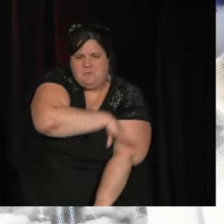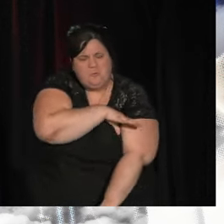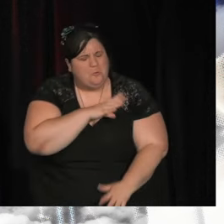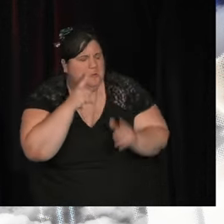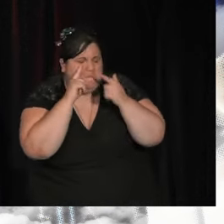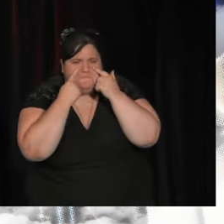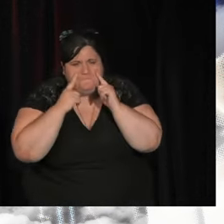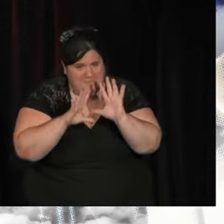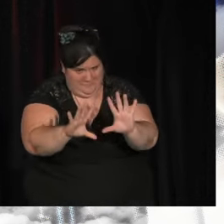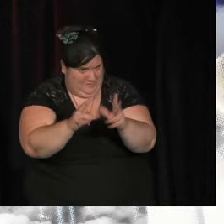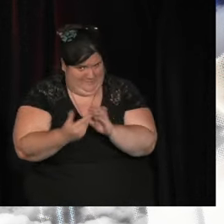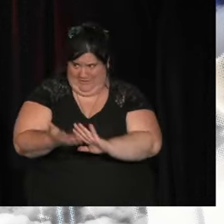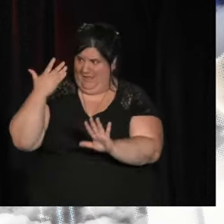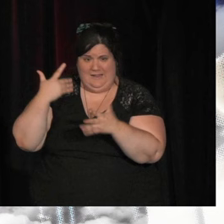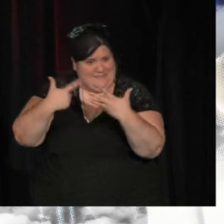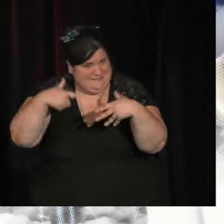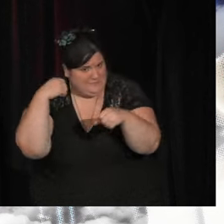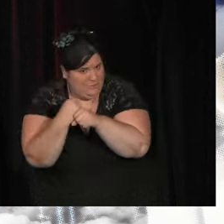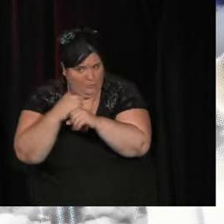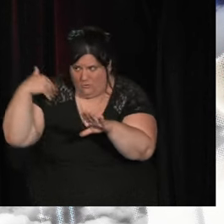etc. que ça fait 17 ans qu'ils n'ont pas lancé de nouvel univers.